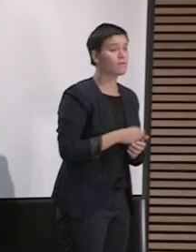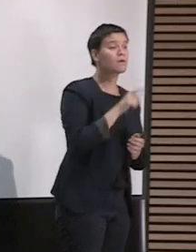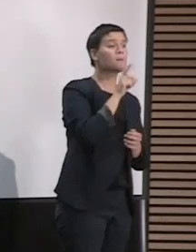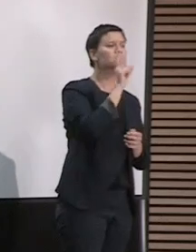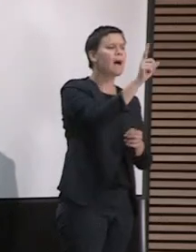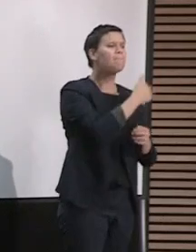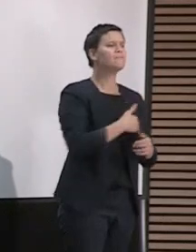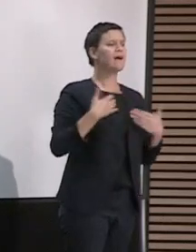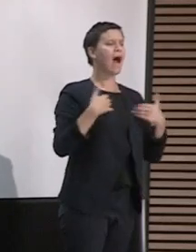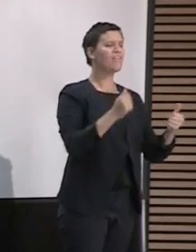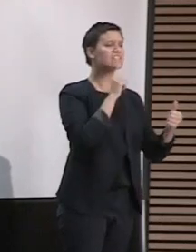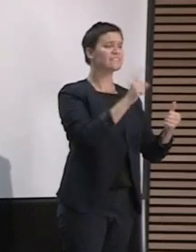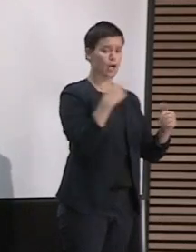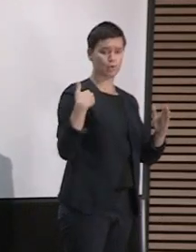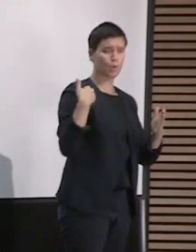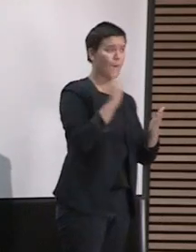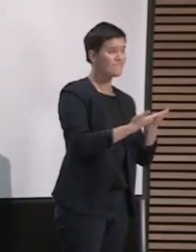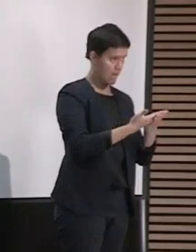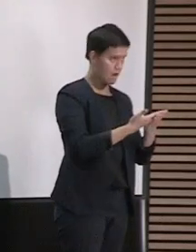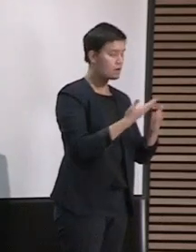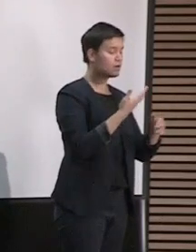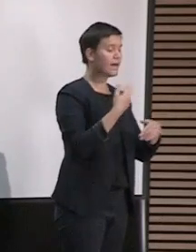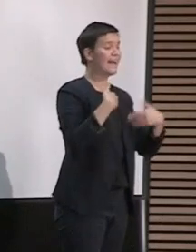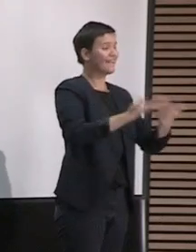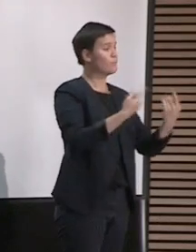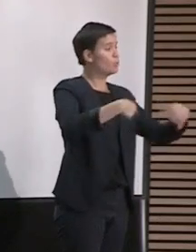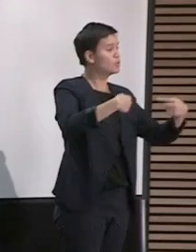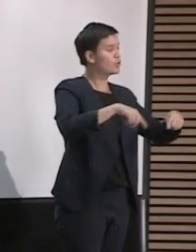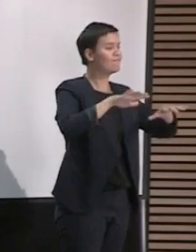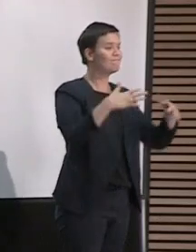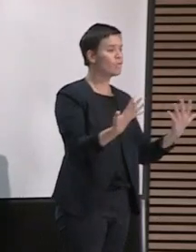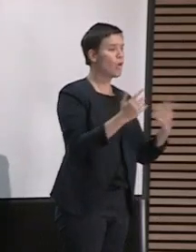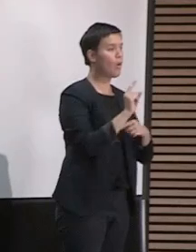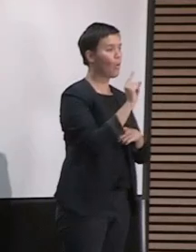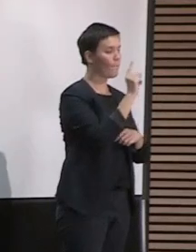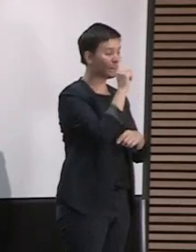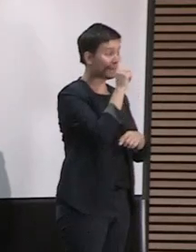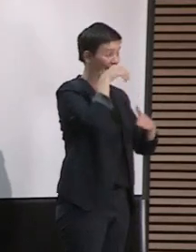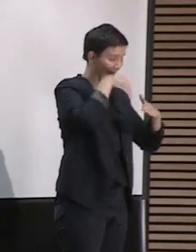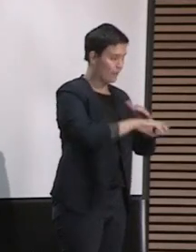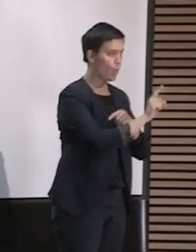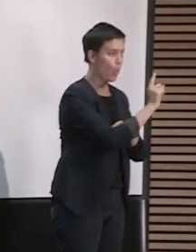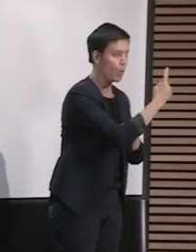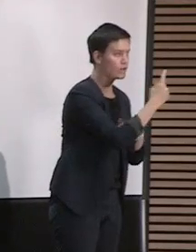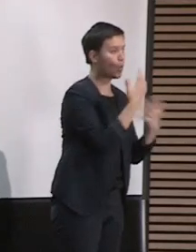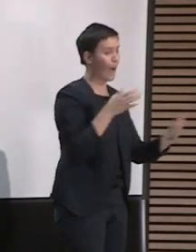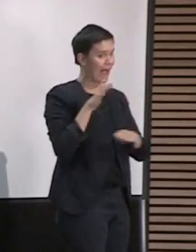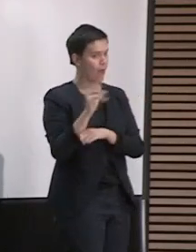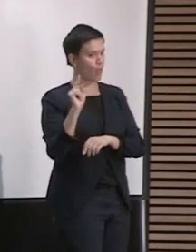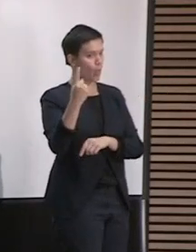Whakawhiwhia engari ko te tari kawenga he AVSAC i runga i nga tikanga o te tuhinga e hiahiatia ana. Ka hiahia taatau ki etahi atu korero. TE Te ahua nei kaore he